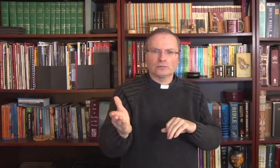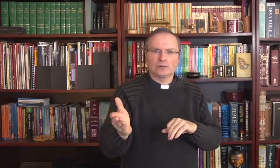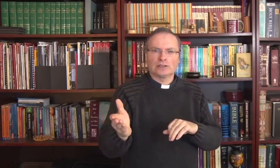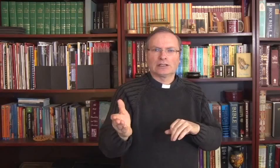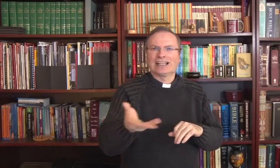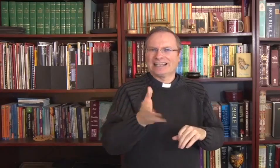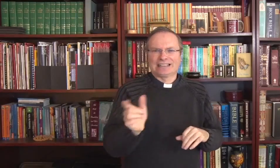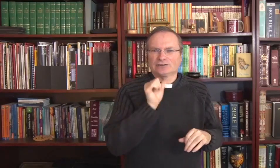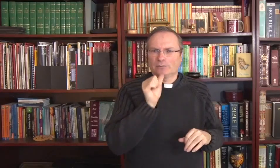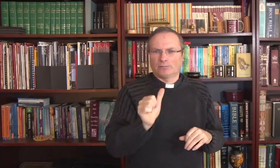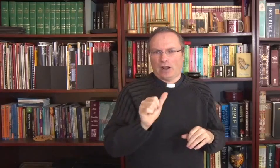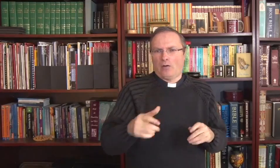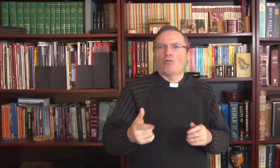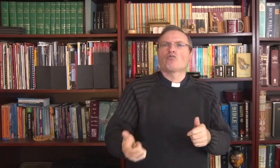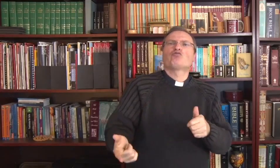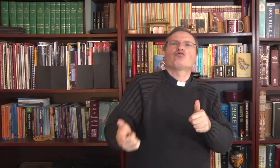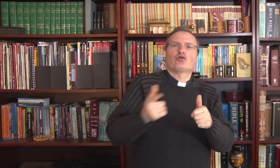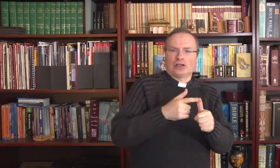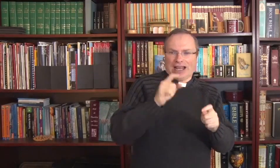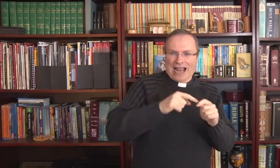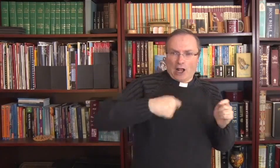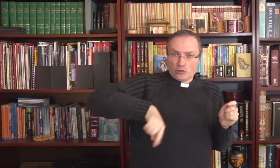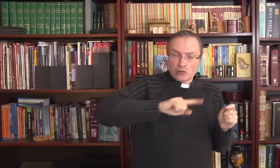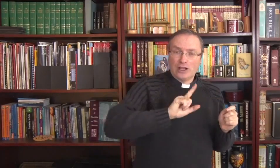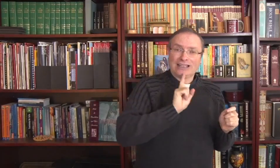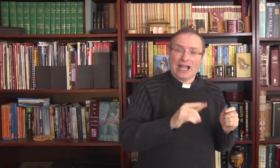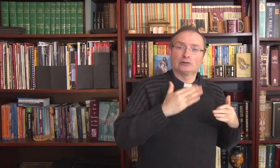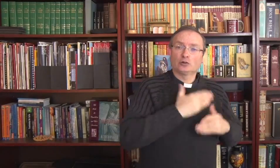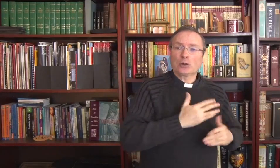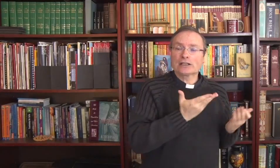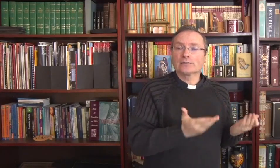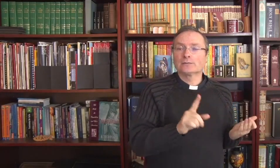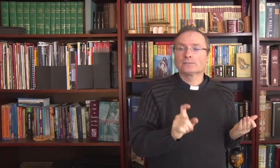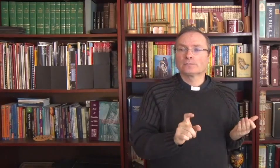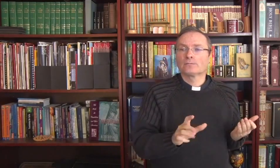n’est-ce pas plutôt à nous d’en jouir?